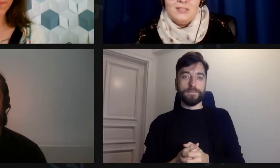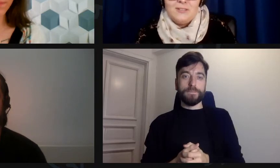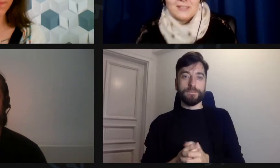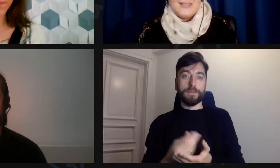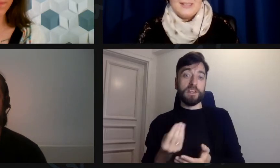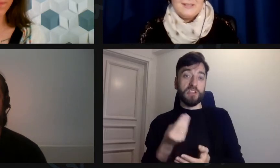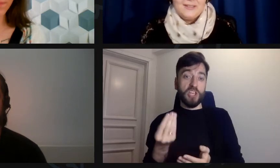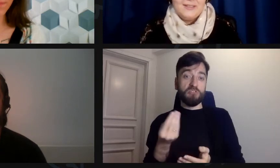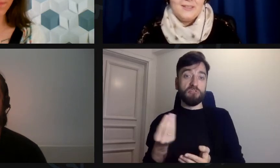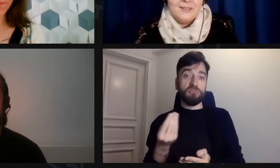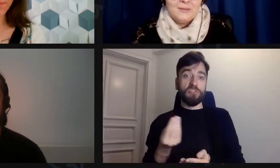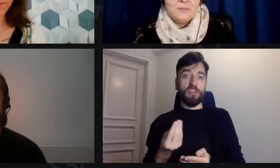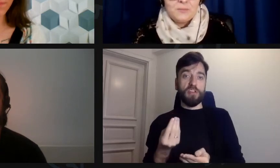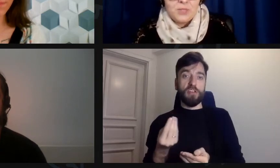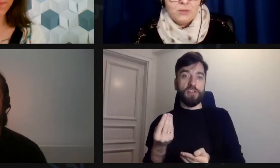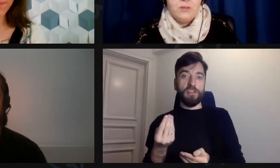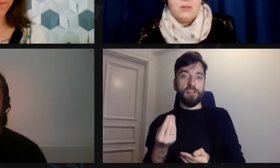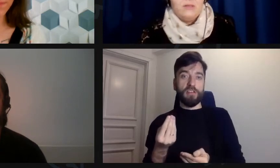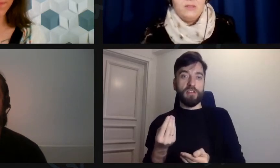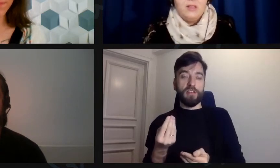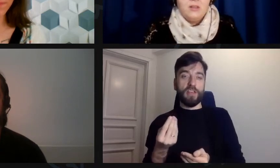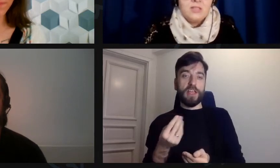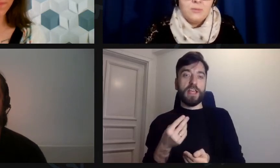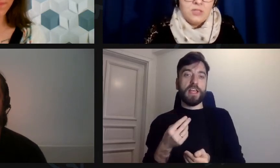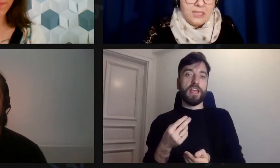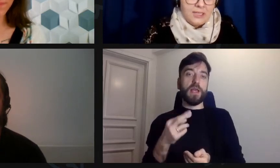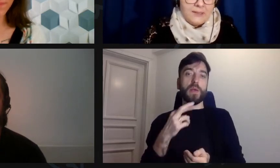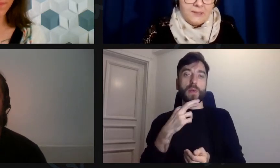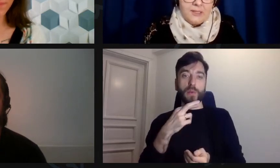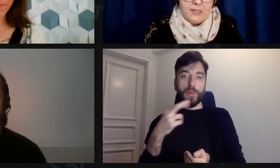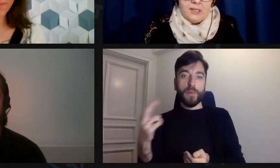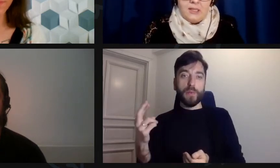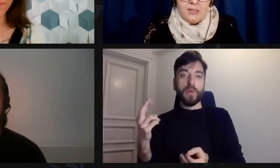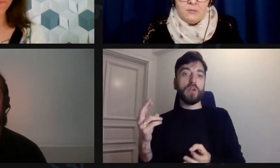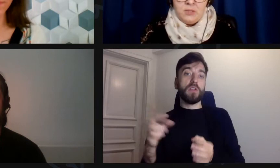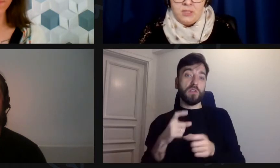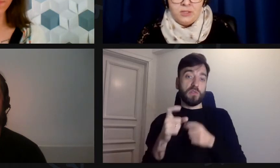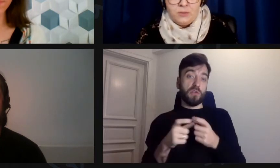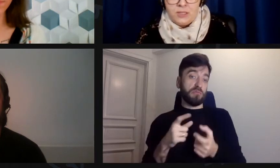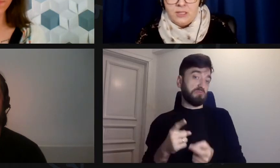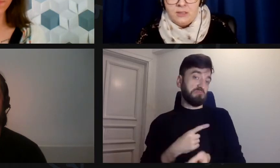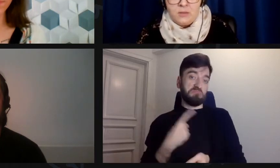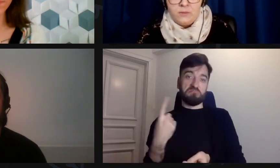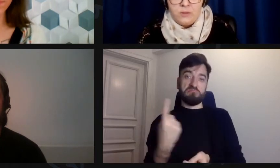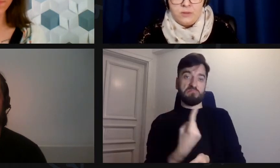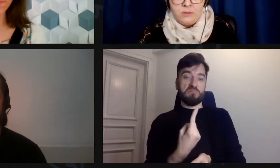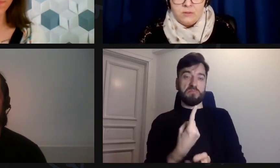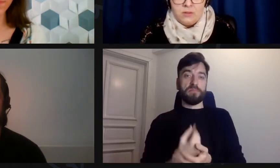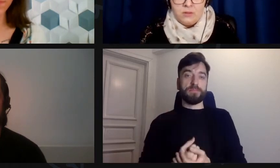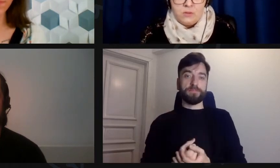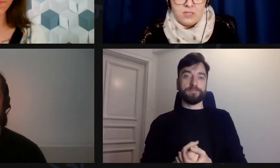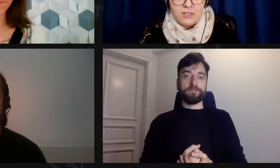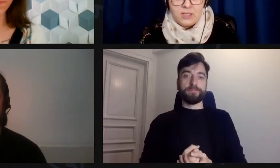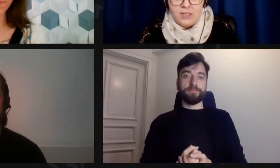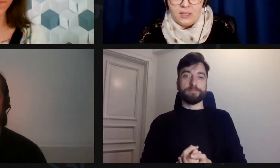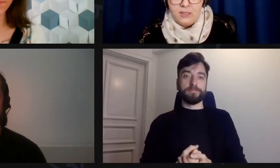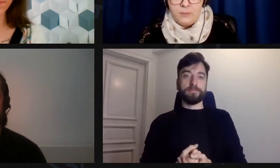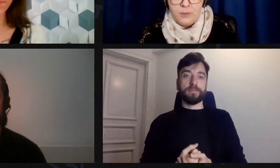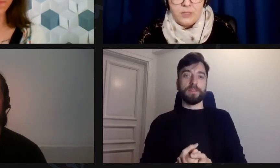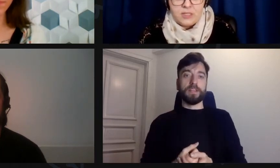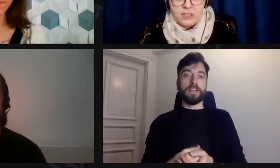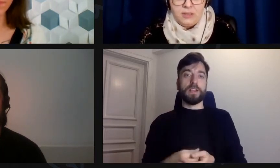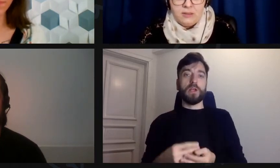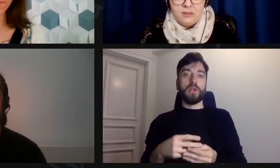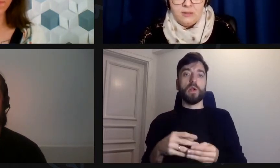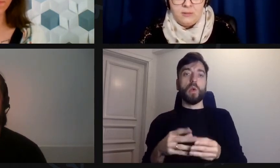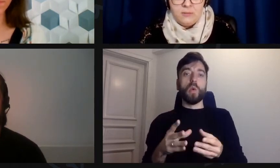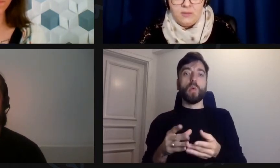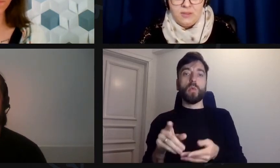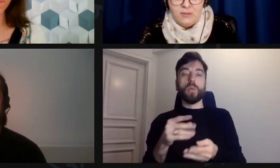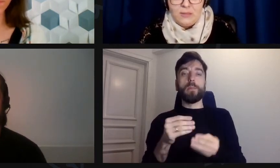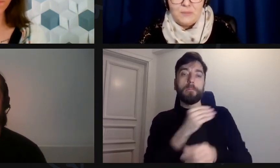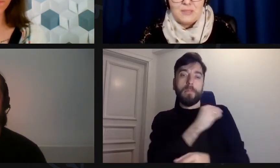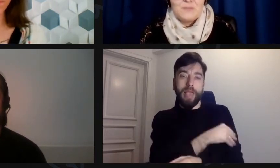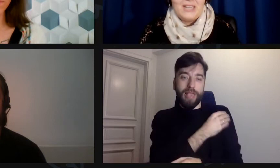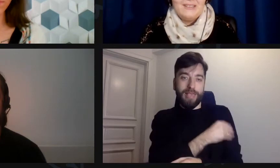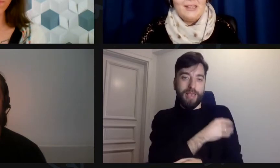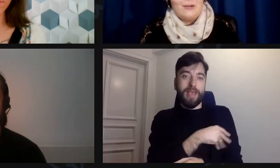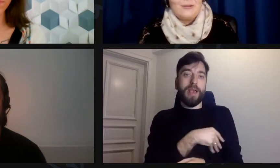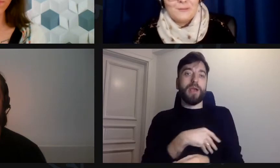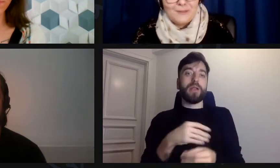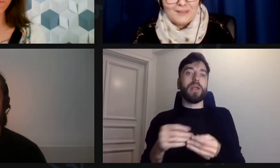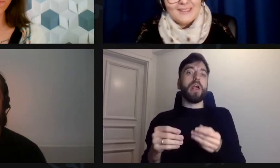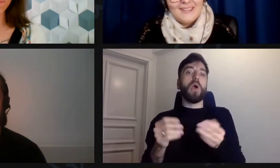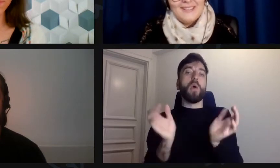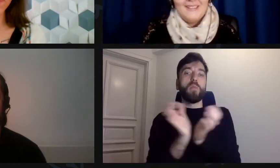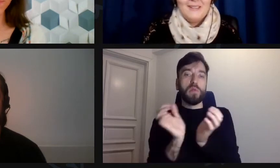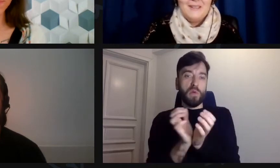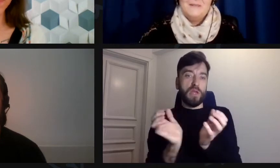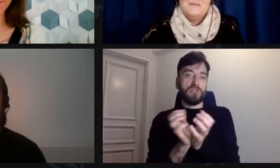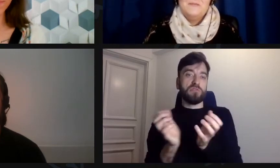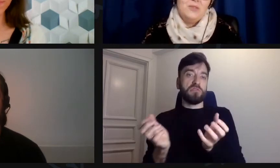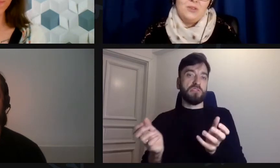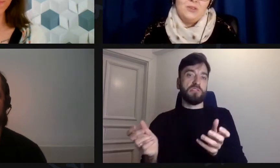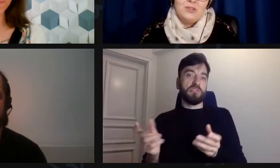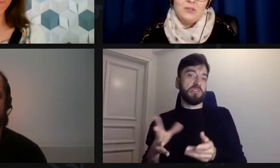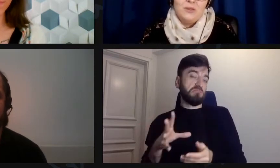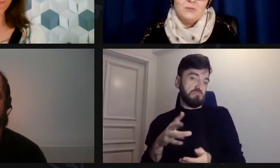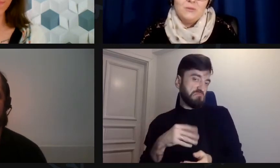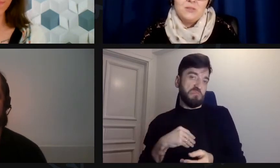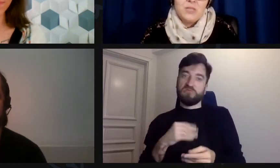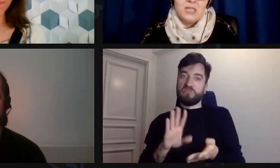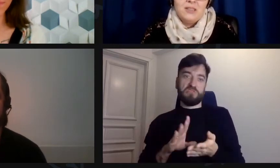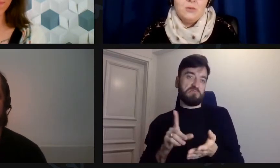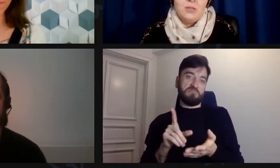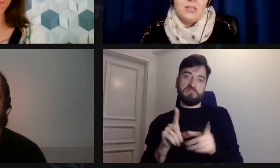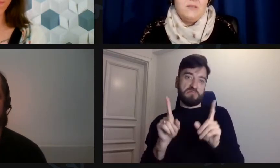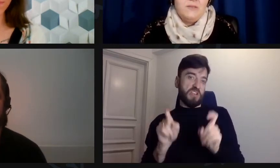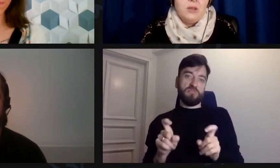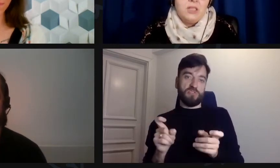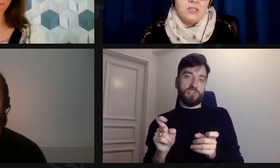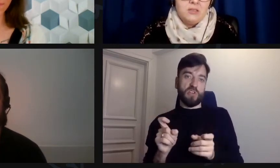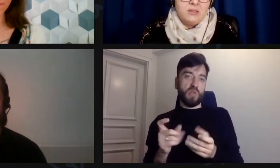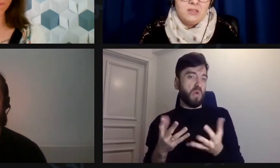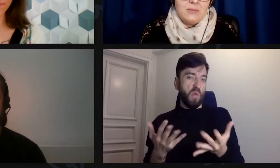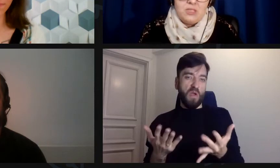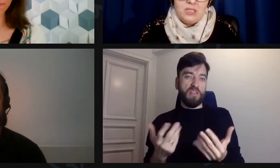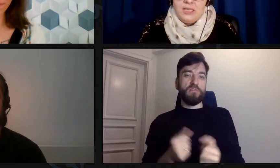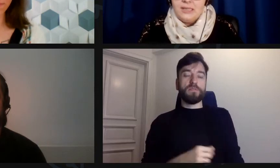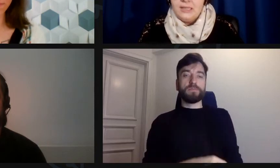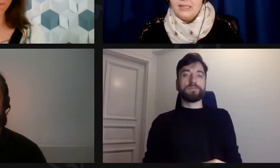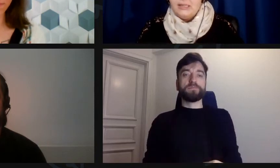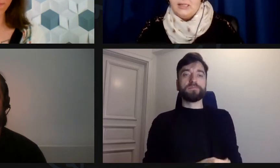Dochodzą te kwestie sprzętu wykonanego samodzielnie, myślę, że tutaj zarówno chusteczki, piłeczki i inny sprzęt to są sprzęty, które da się wykonać samodzielnie.